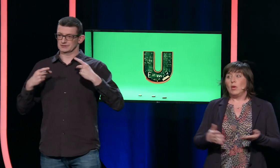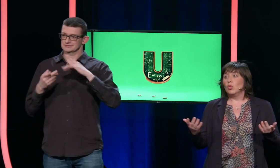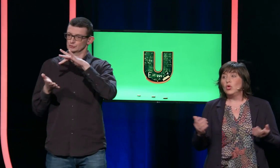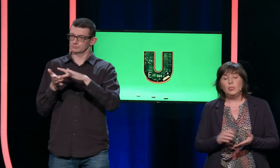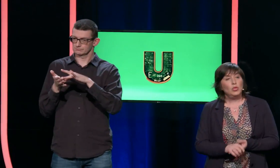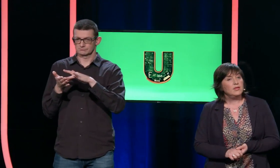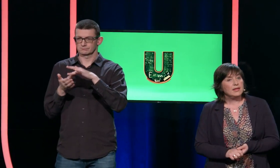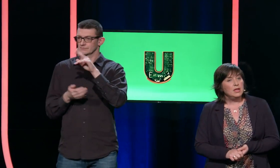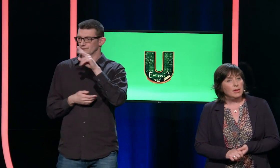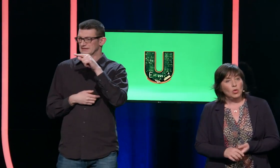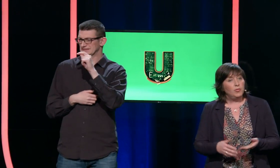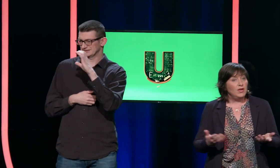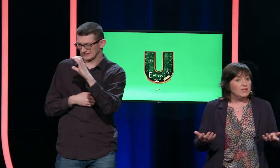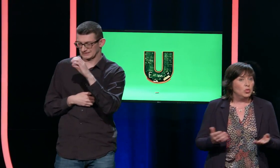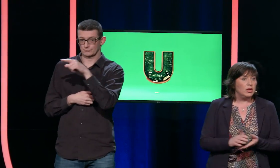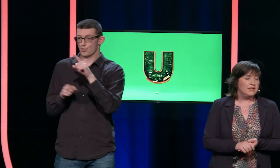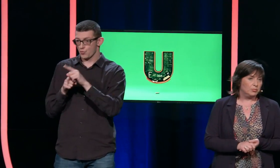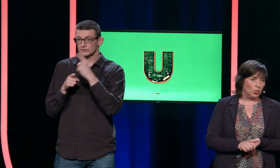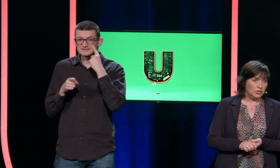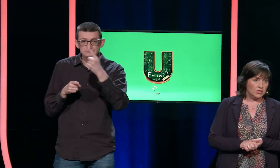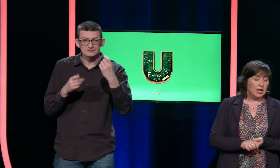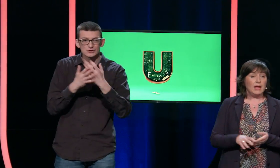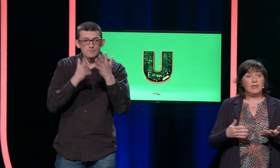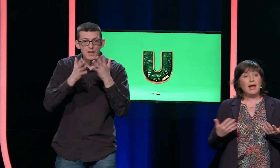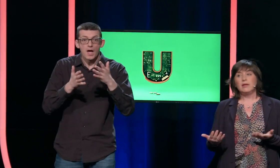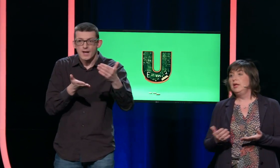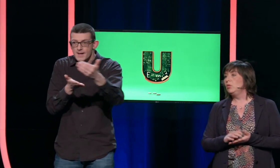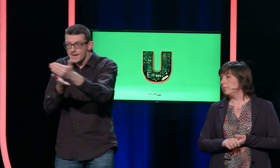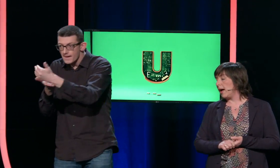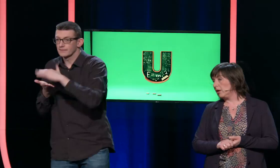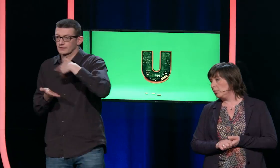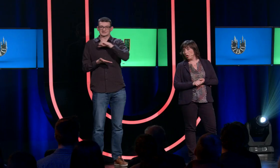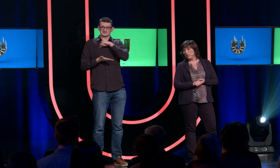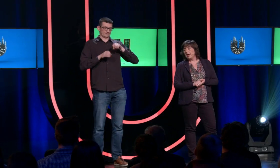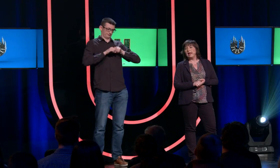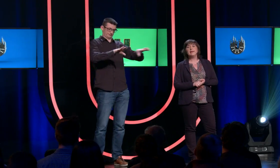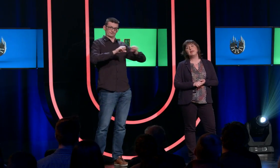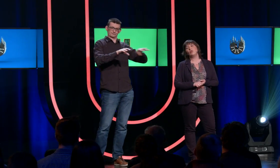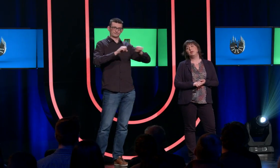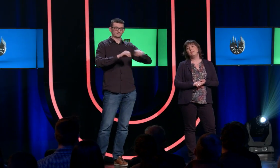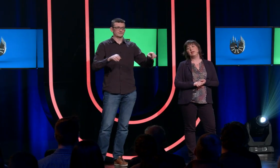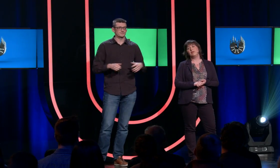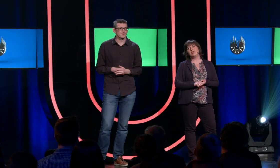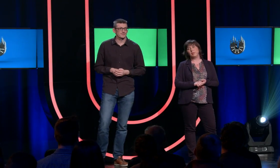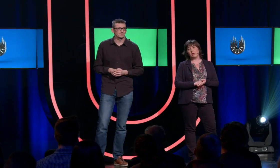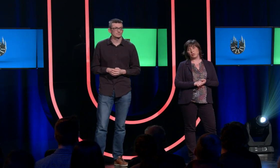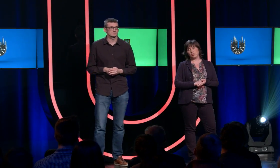Wat ook gebeurt, is dat iemand iets op Facebook post en daar een nieuw gebaar gebruikt en dat het zo verspreid wordt.